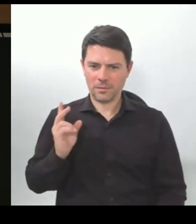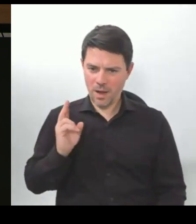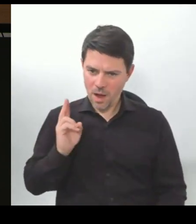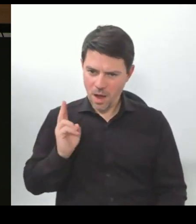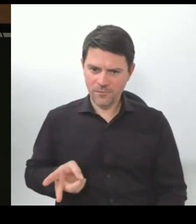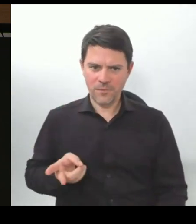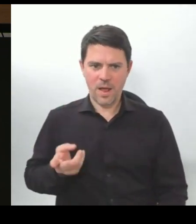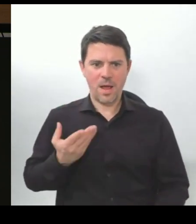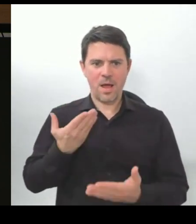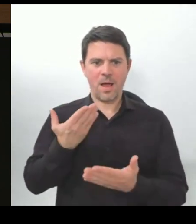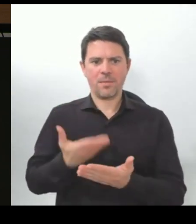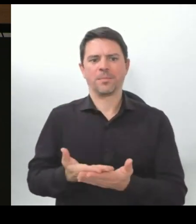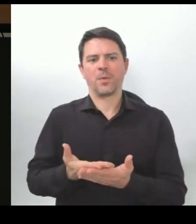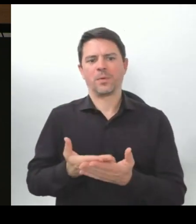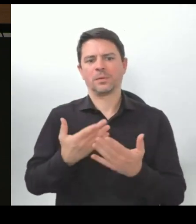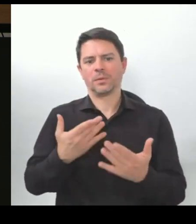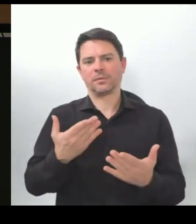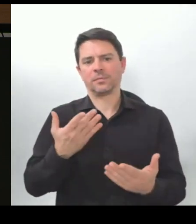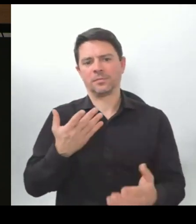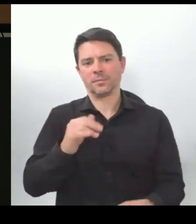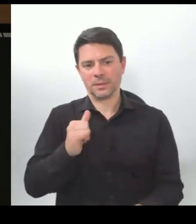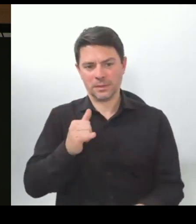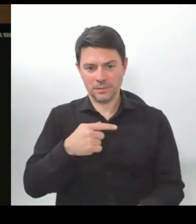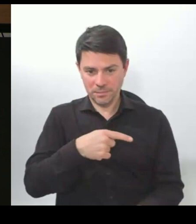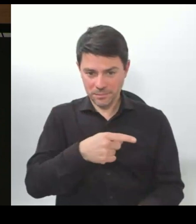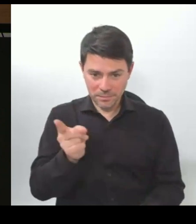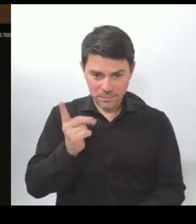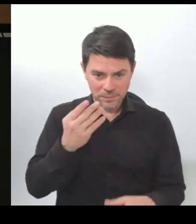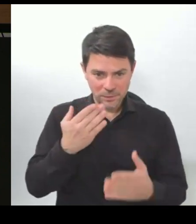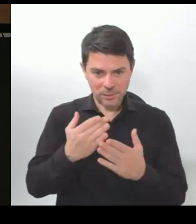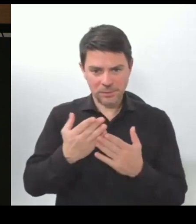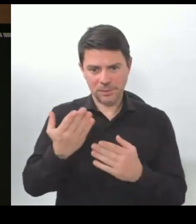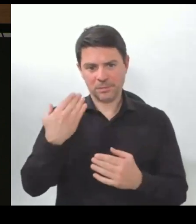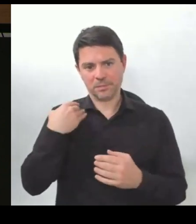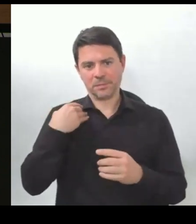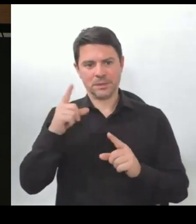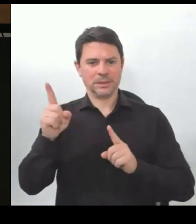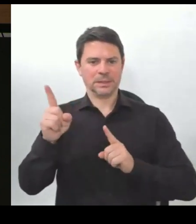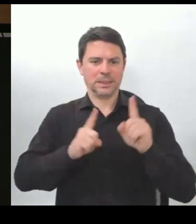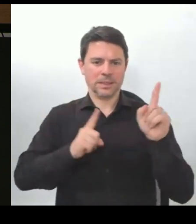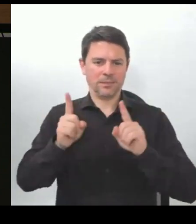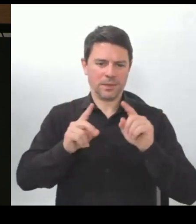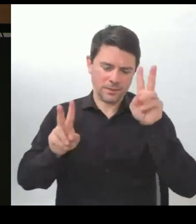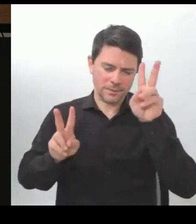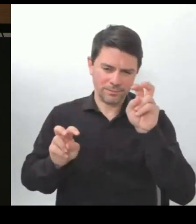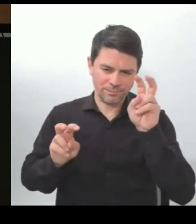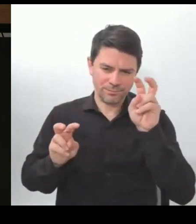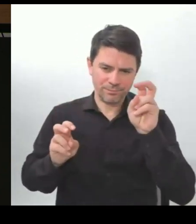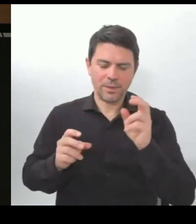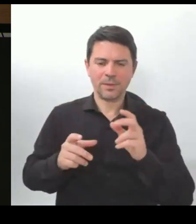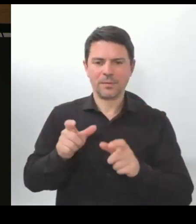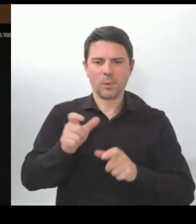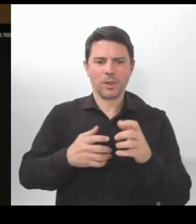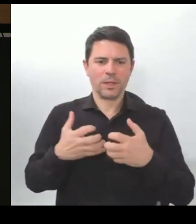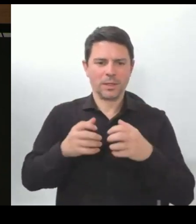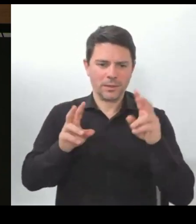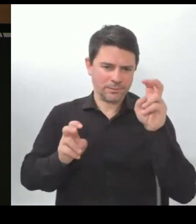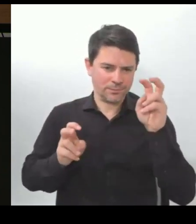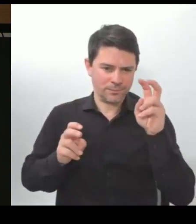befindlichen Bundespolizisten. Das kann doch gar nicht sein. Alle kriegen sie. Was weiß ich Feuerwerkskörper